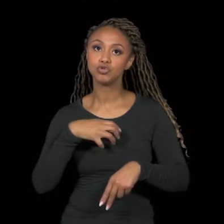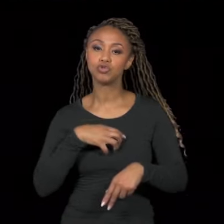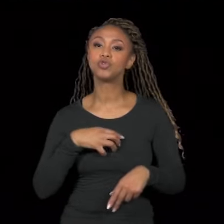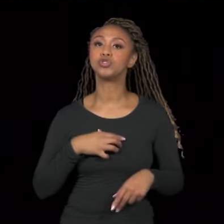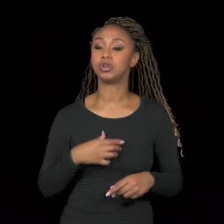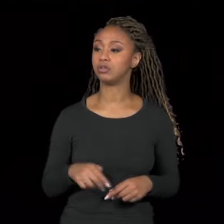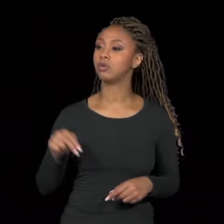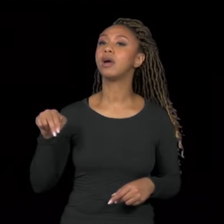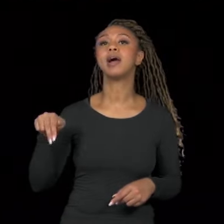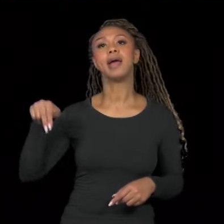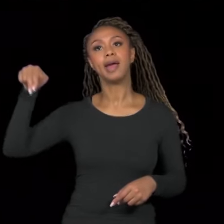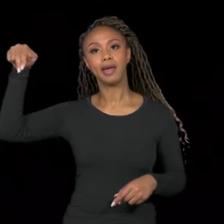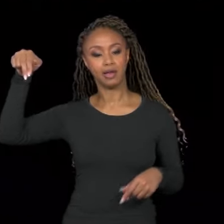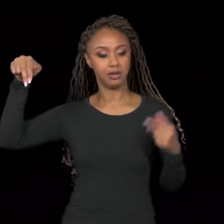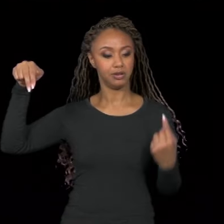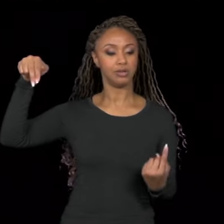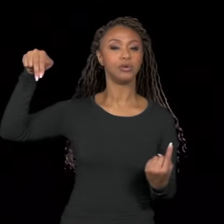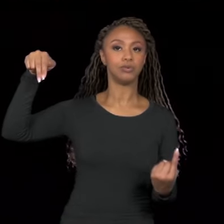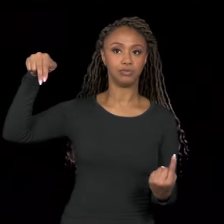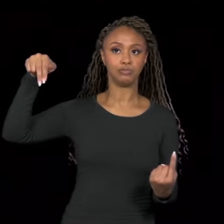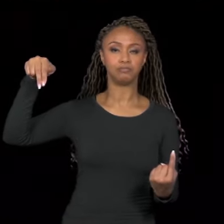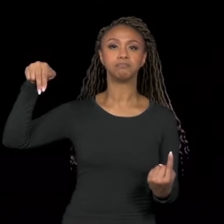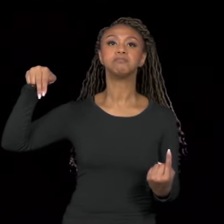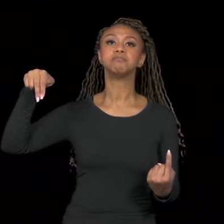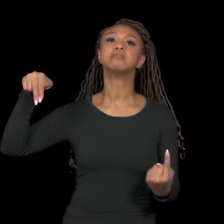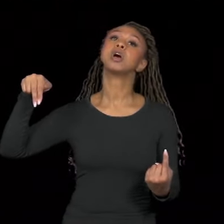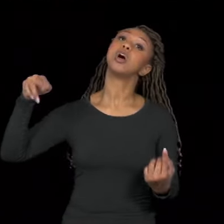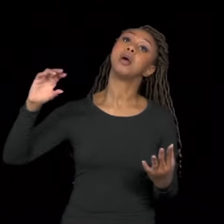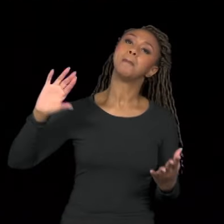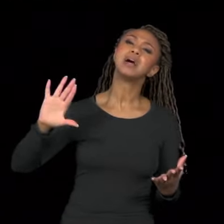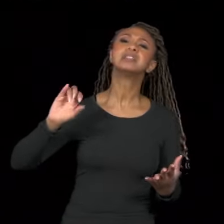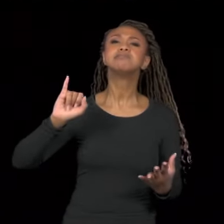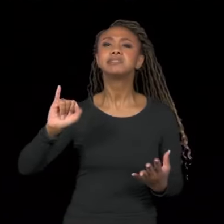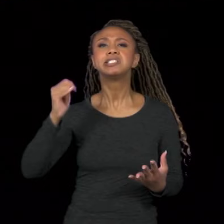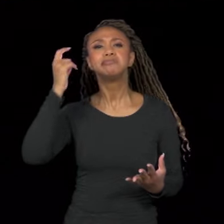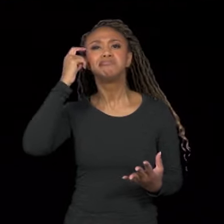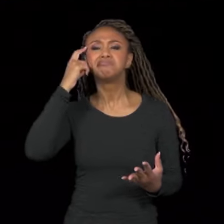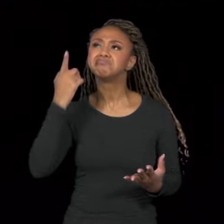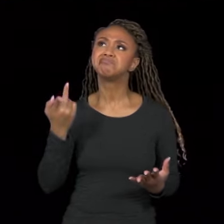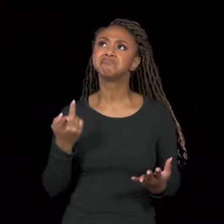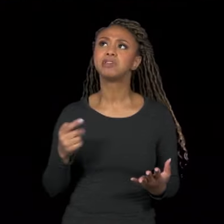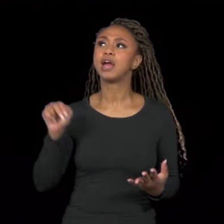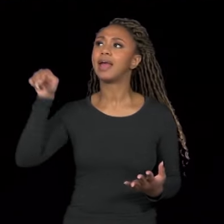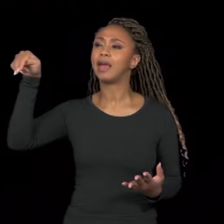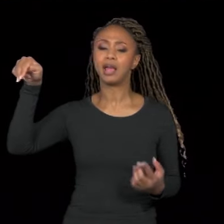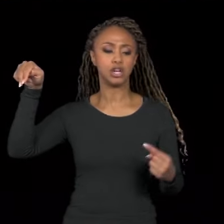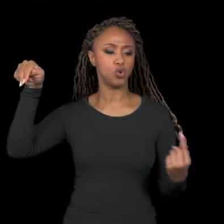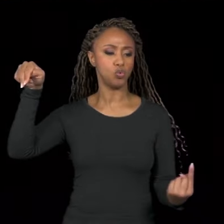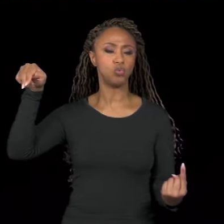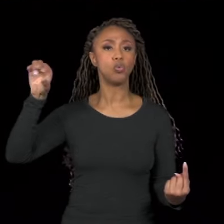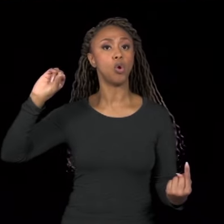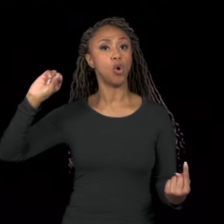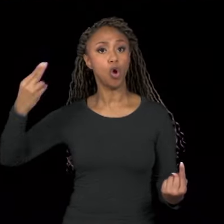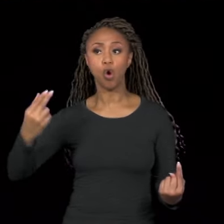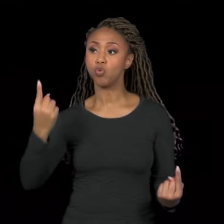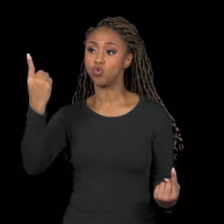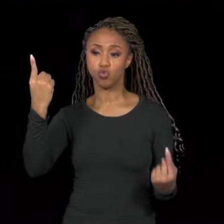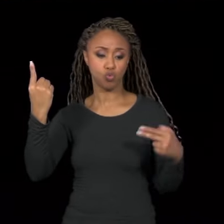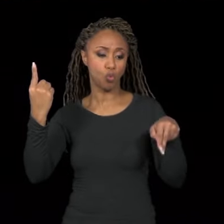SE A GENTE FOR OLHAR A CARDINALIDADE DE UM PARA "N", "N" PARA UM, ELAS SÃO PRATICAMENTE IGUAIS, PORQUE ELA SÓ SÃO OLHADAS DE MANEIRAS DIFERENTES.